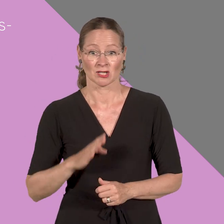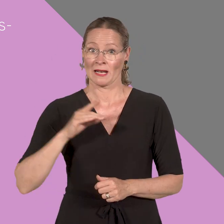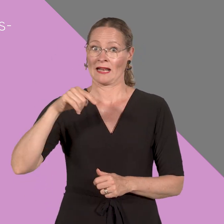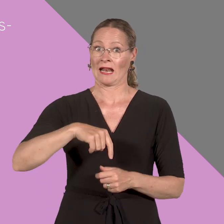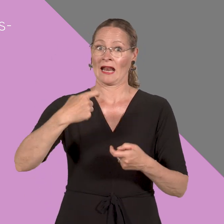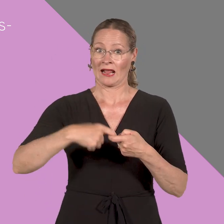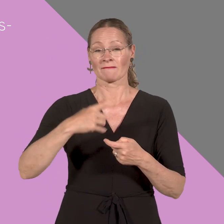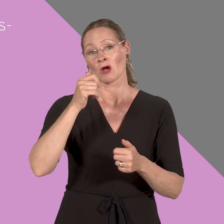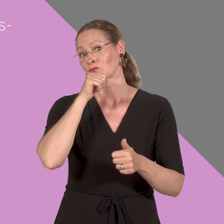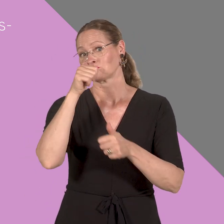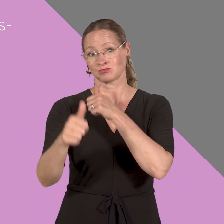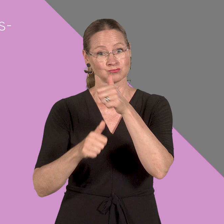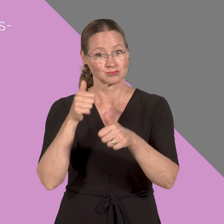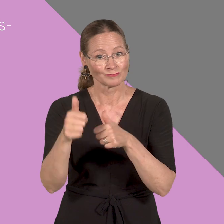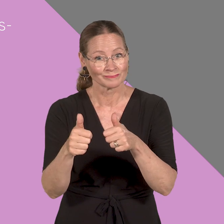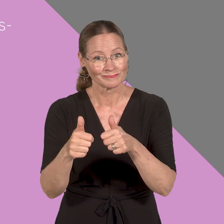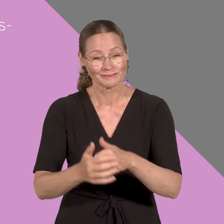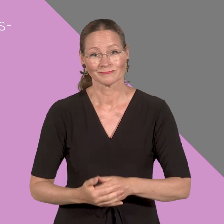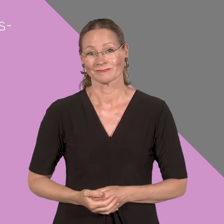Ilmoittautumaan pääset oheisen linkin kautta.